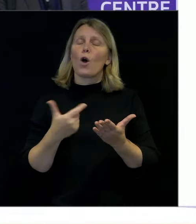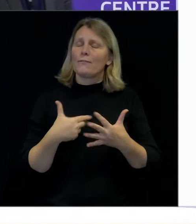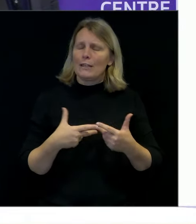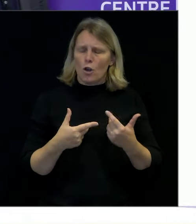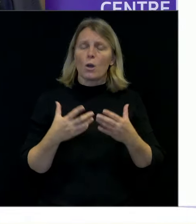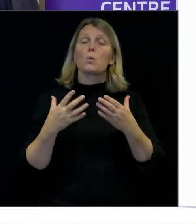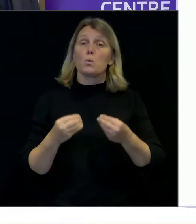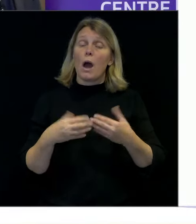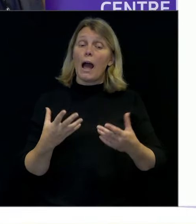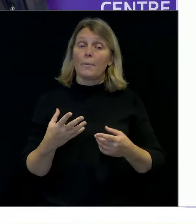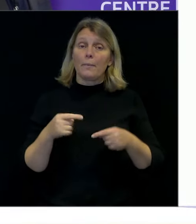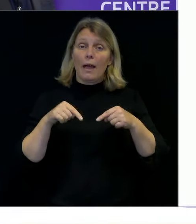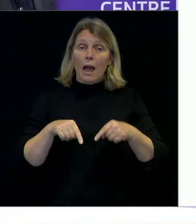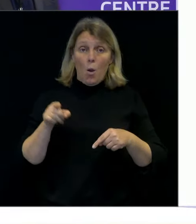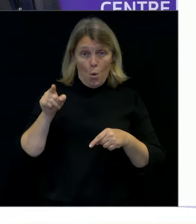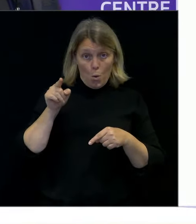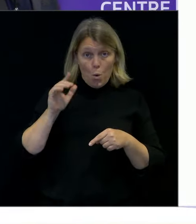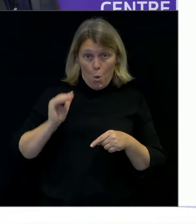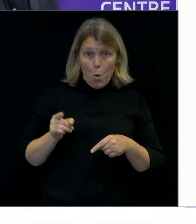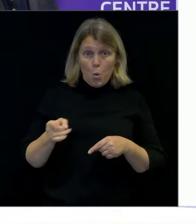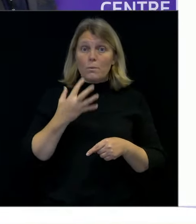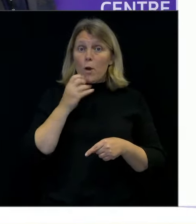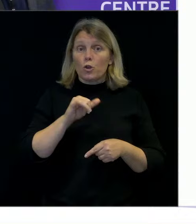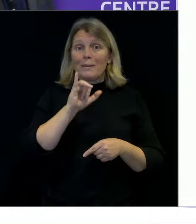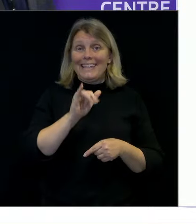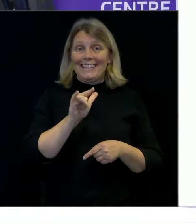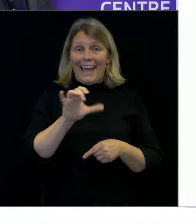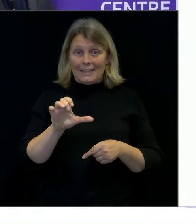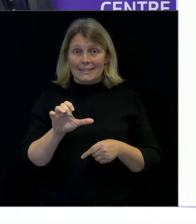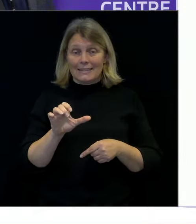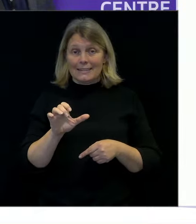Hon pratade om ITS och om ETSI.